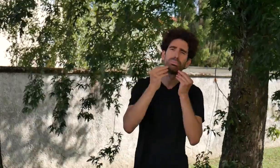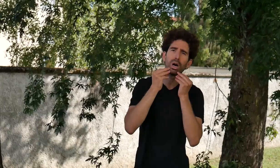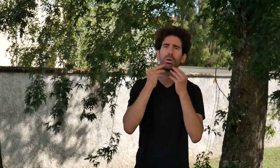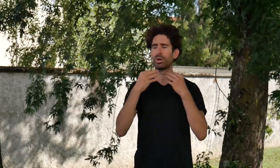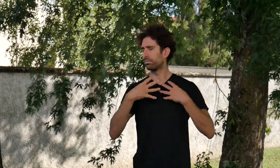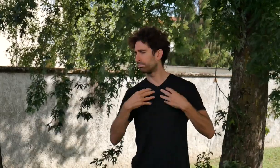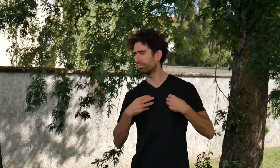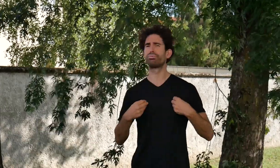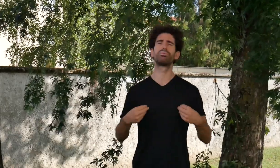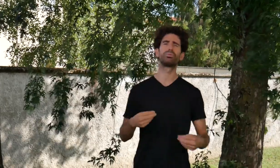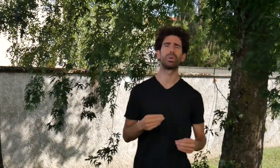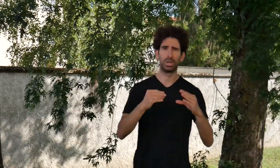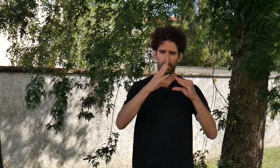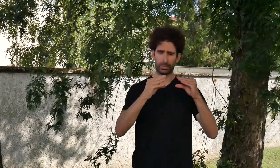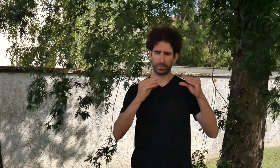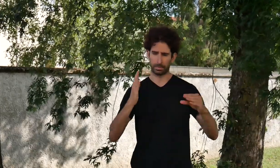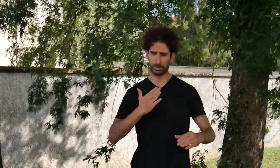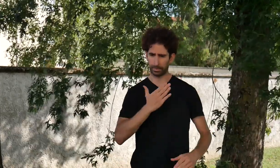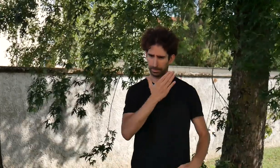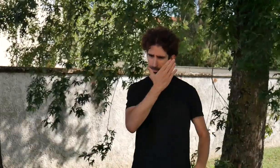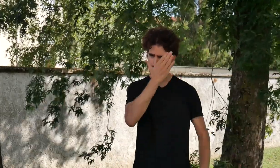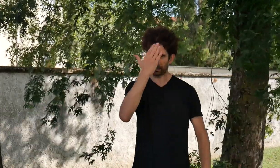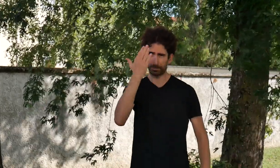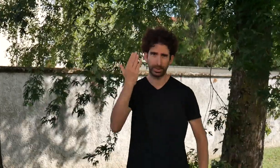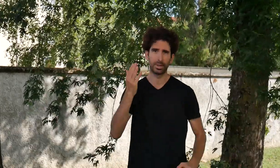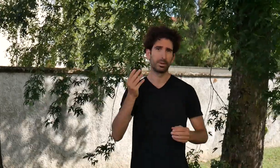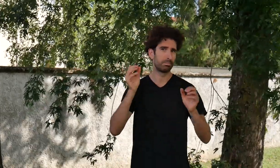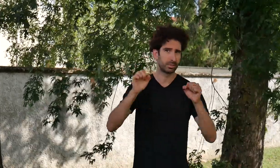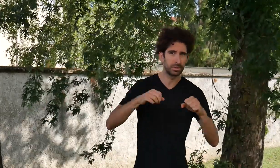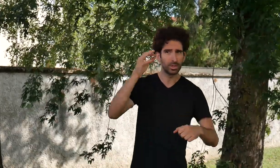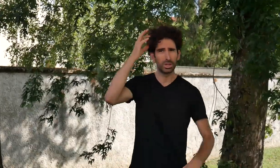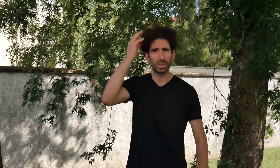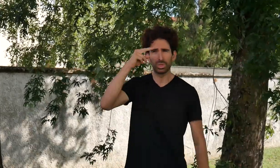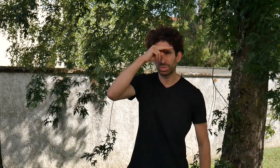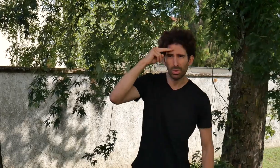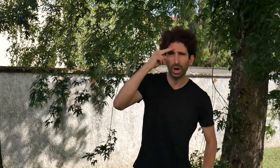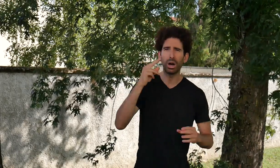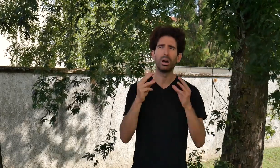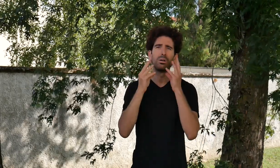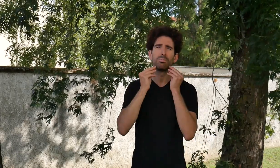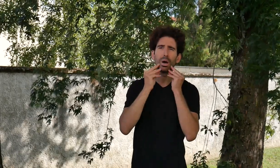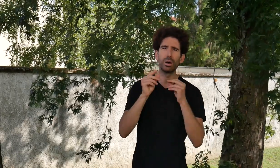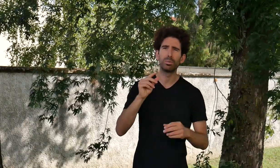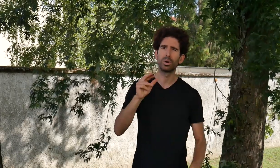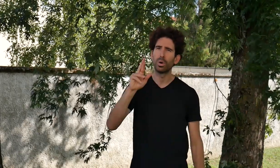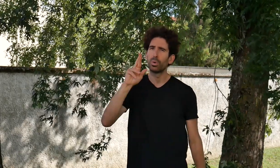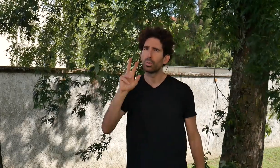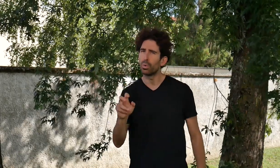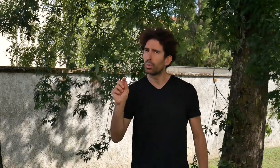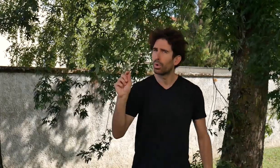dans chaque partie du corps : cheveux, barbe, torse... C'est possible d'avoir les cheveux noirs avec une barbe un peu rousse.